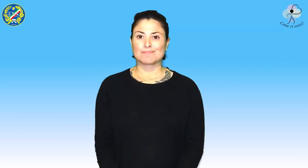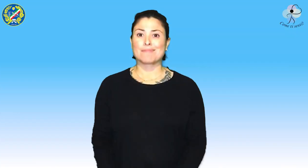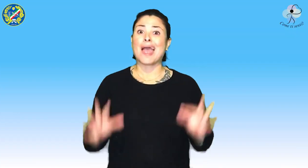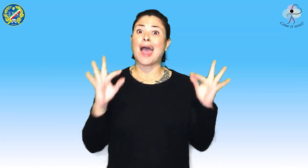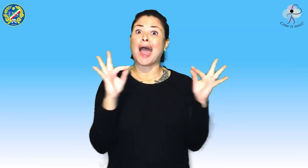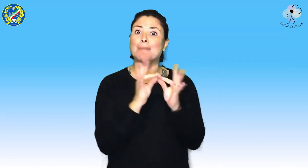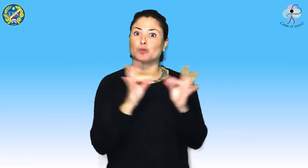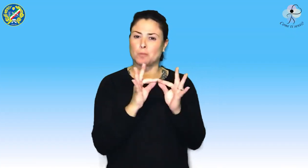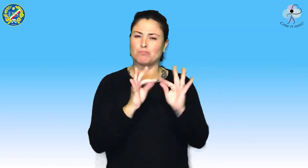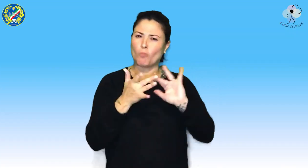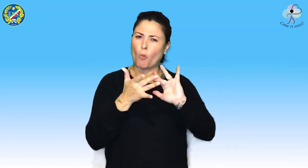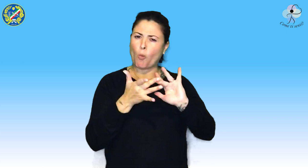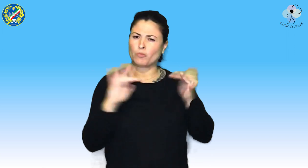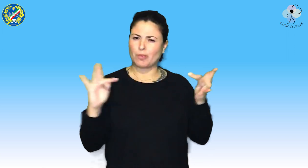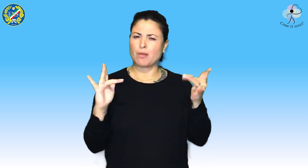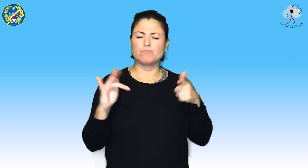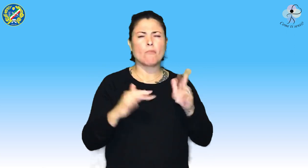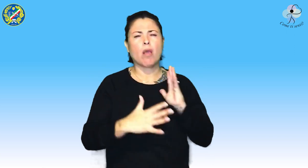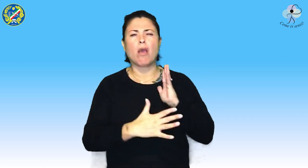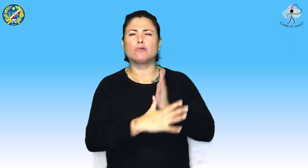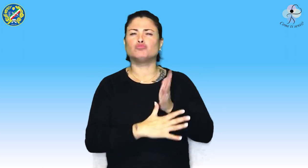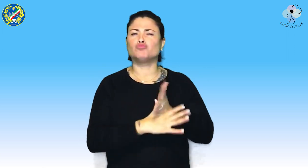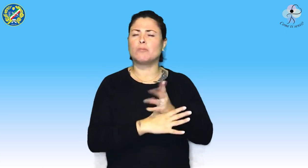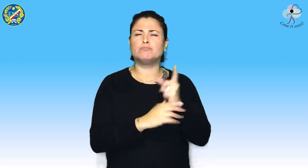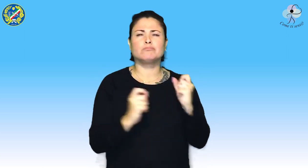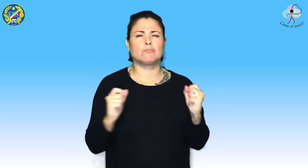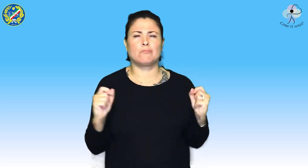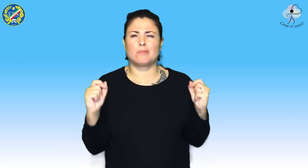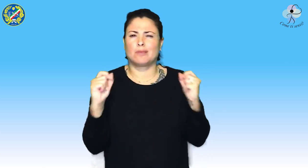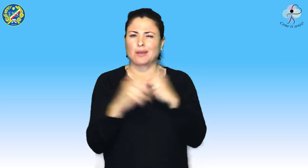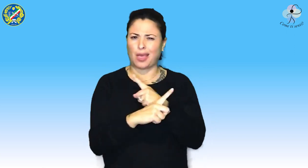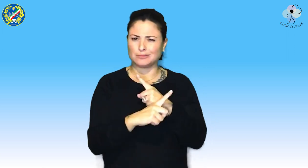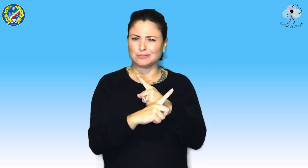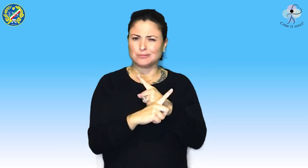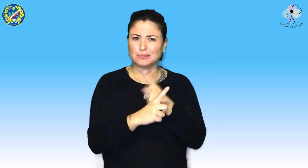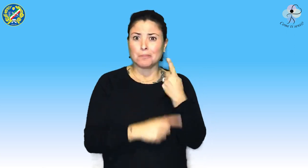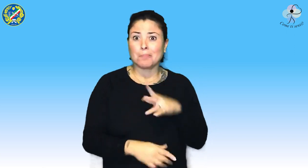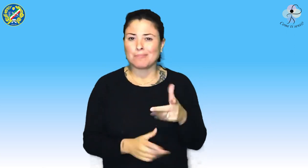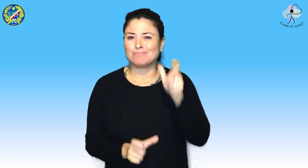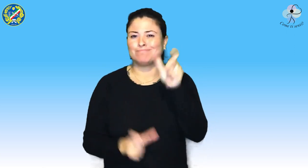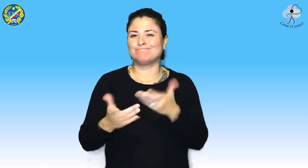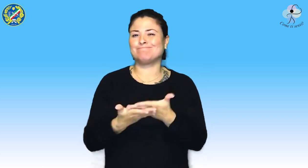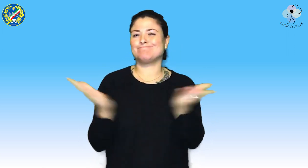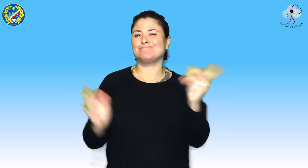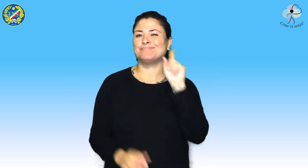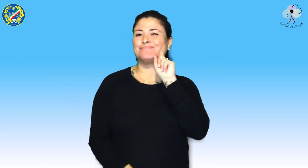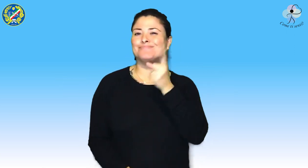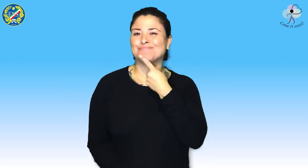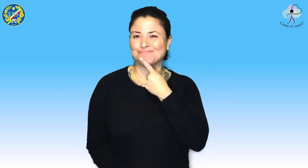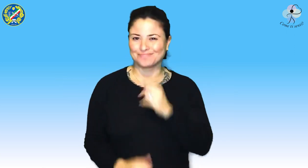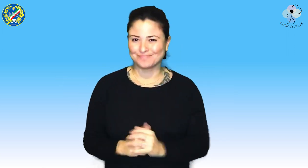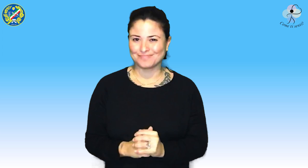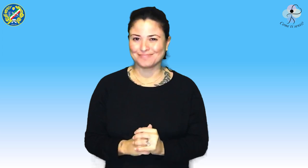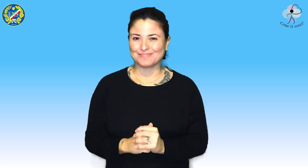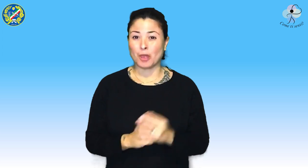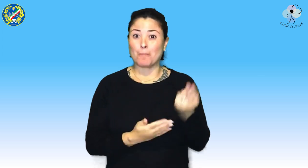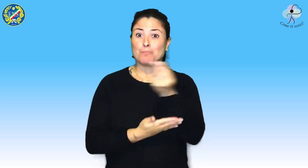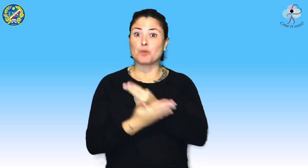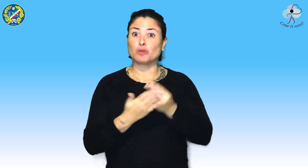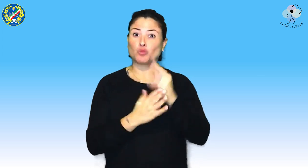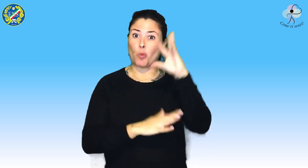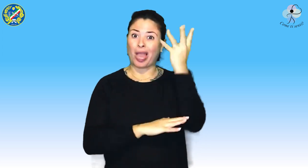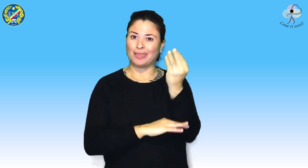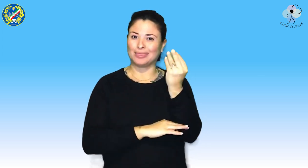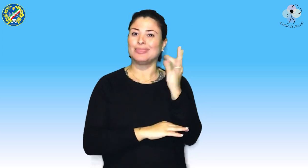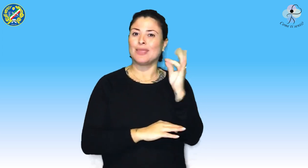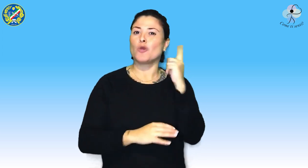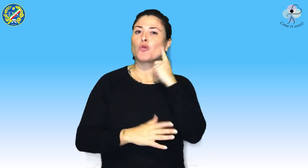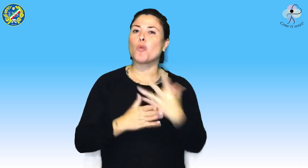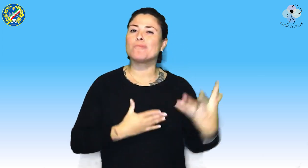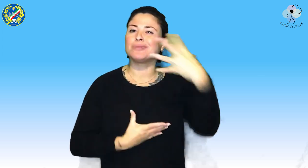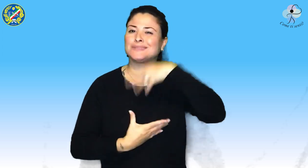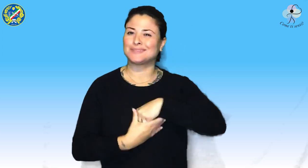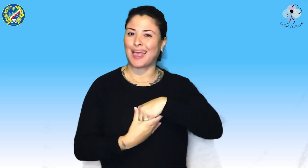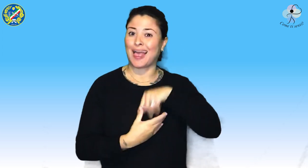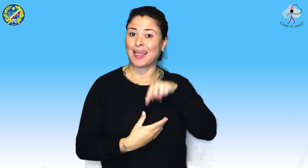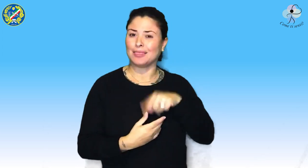Gli appuntamenti online, gratuiti e accessibili dedicati alle persone sorde di “Come Ti Senti”,